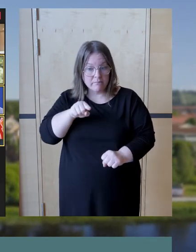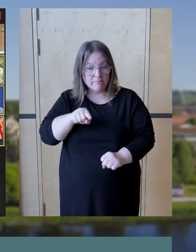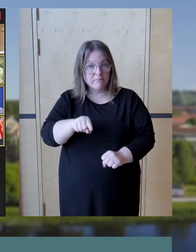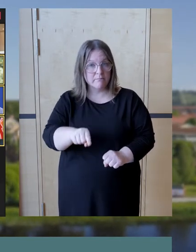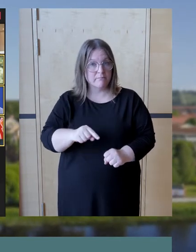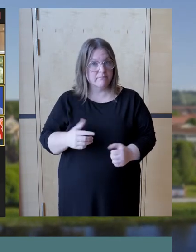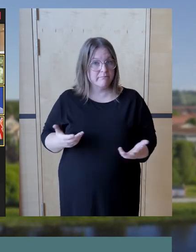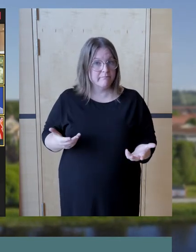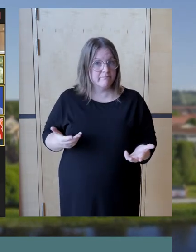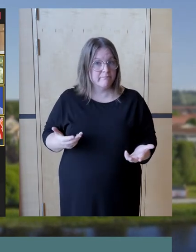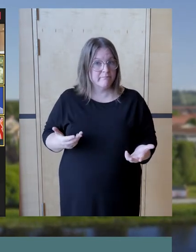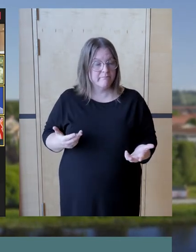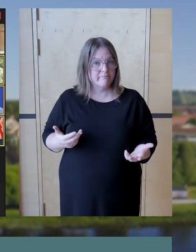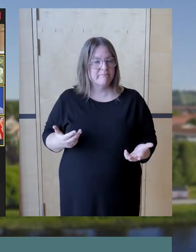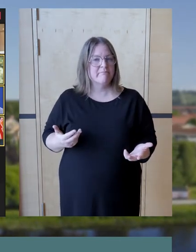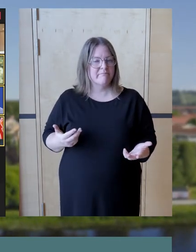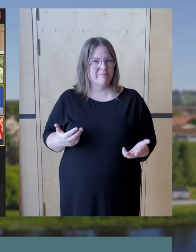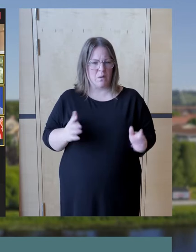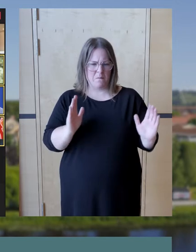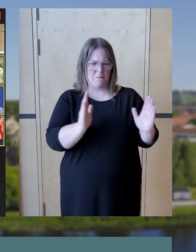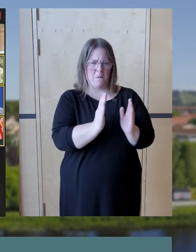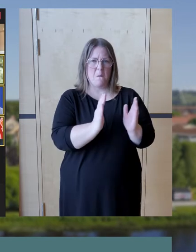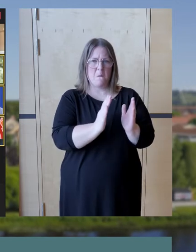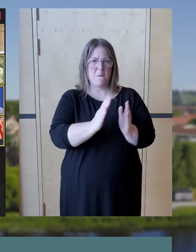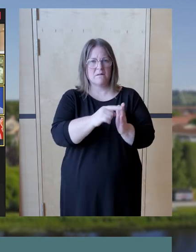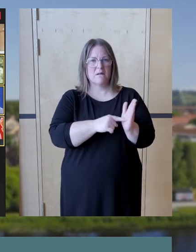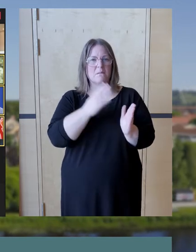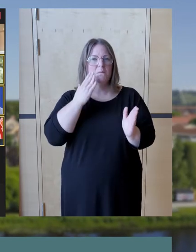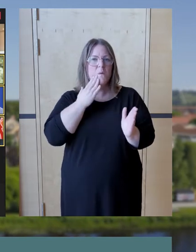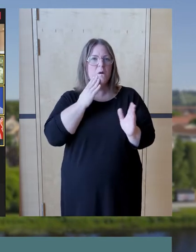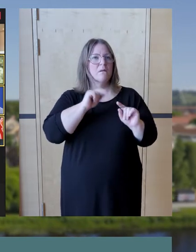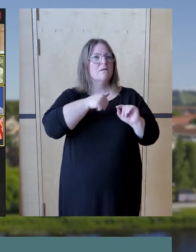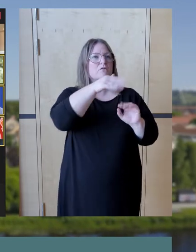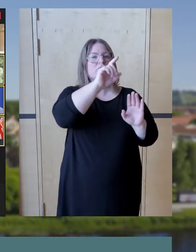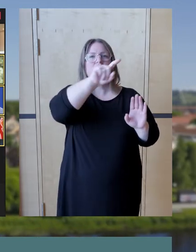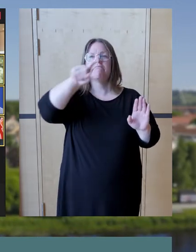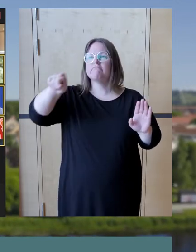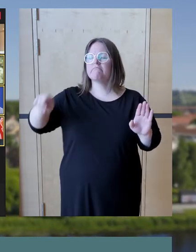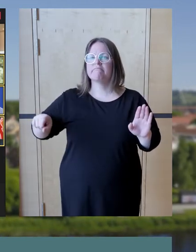De mindre särskilda boenden i våra kommun delar absolut kostnadseffektiva